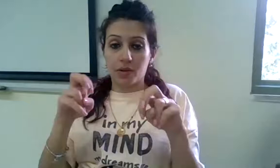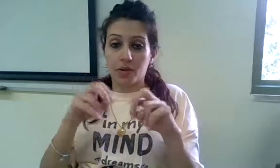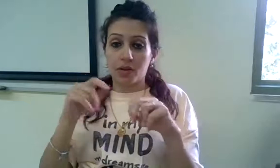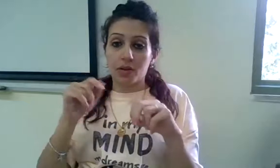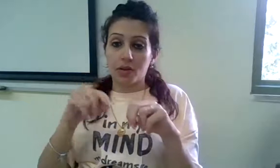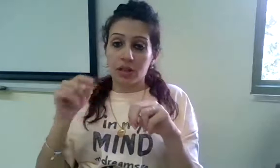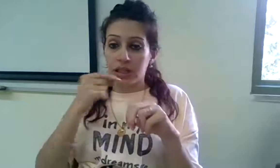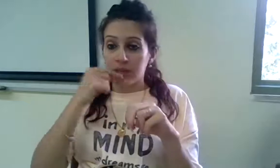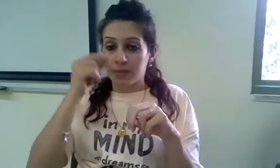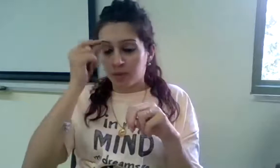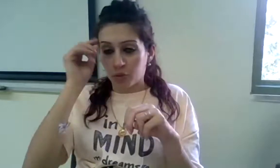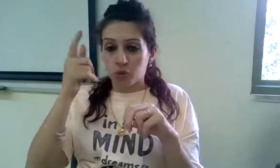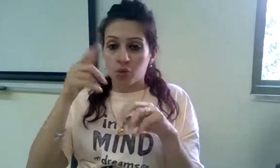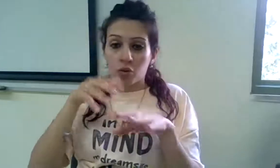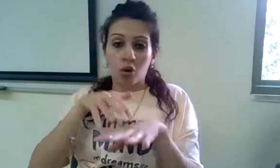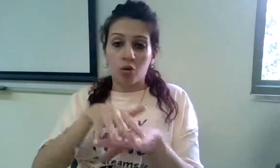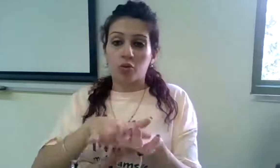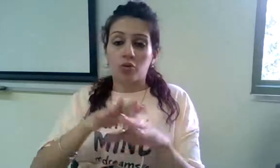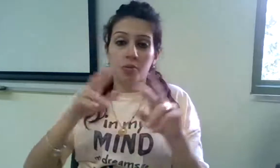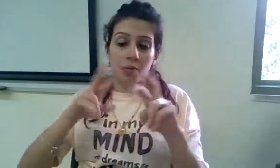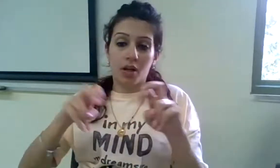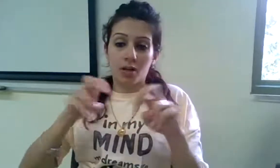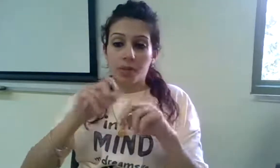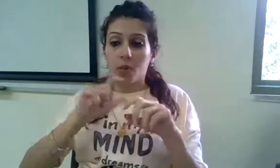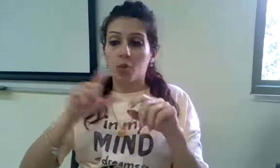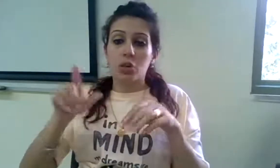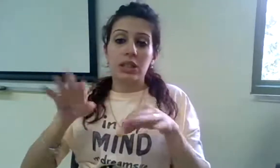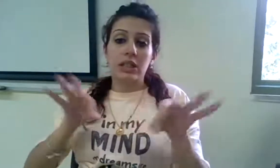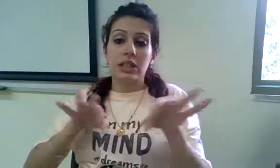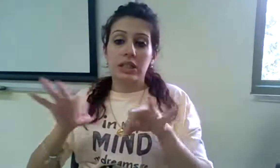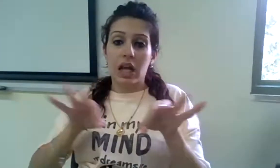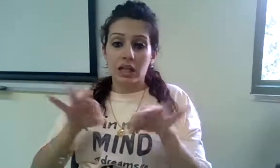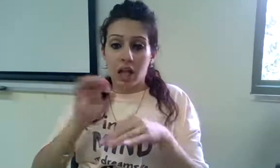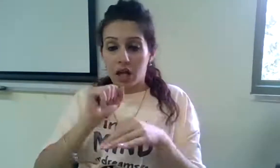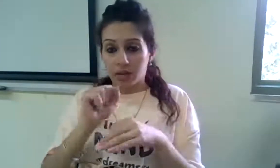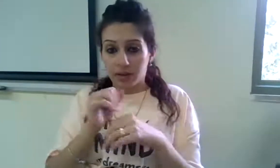إلى والدته أو يتم مزجهم وإعطائهم إلى أمهات مختلفين